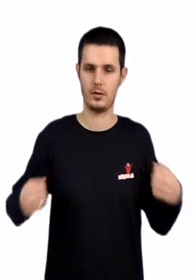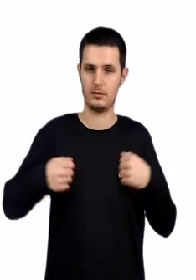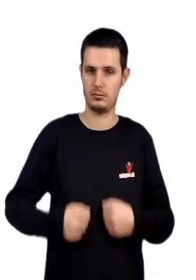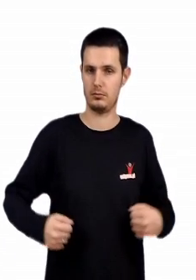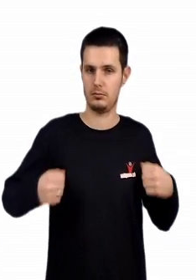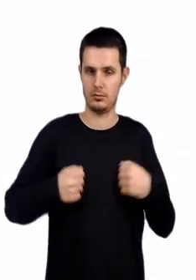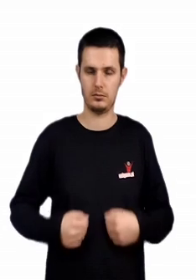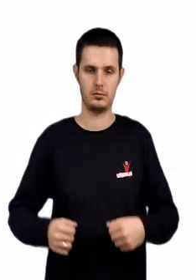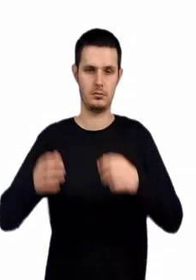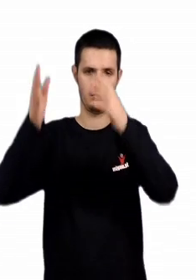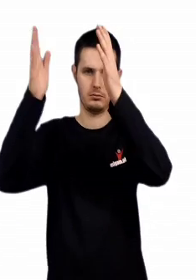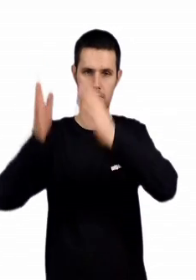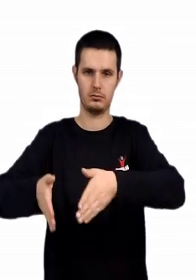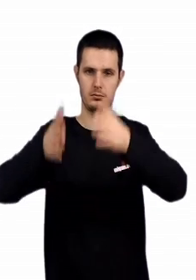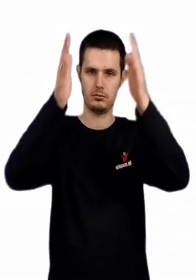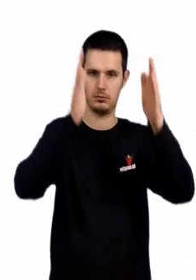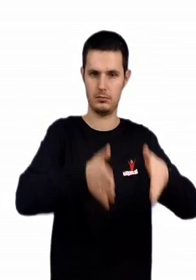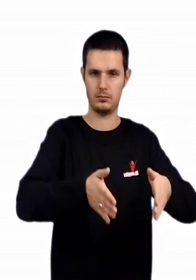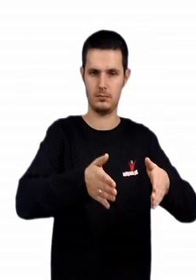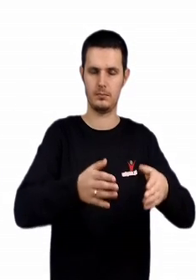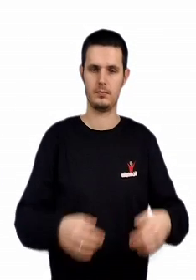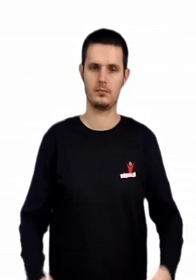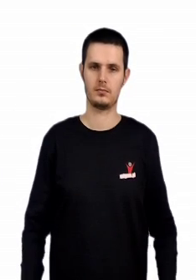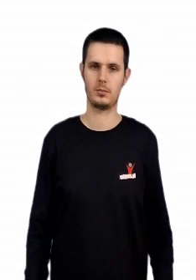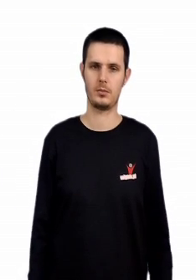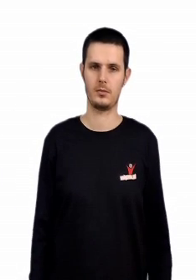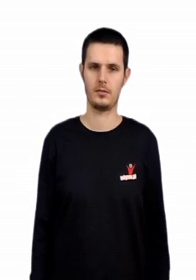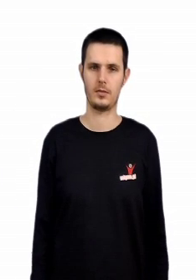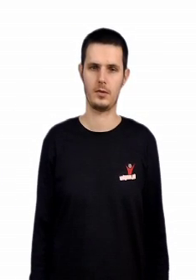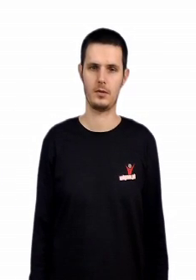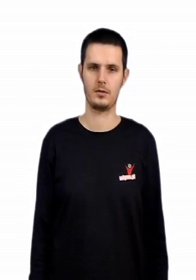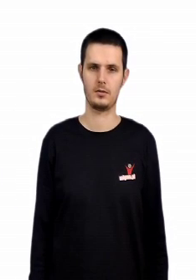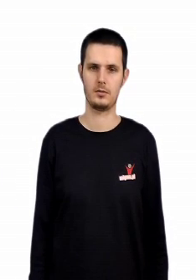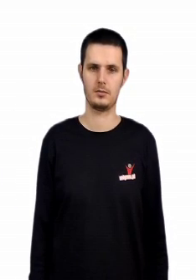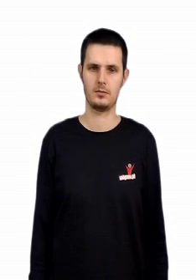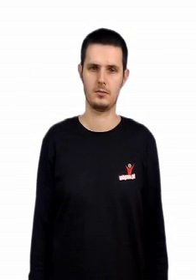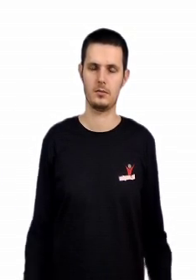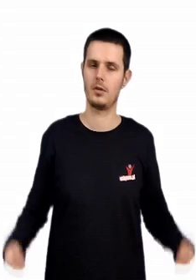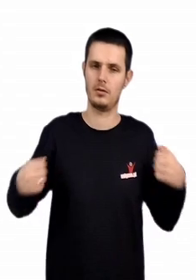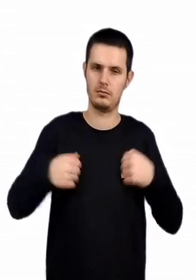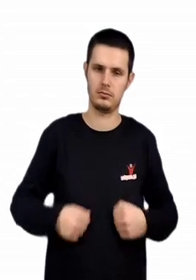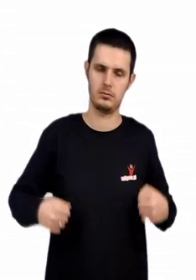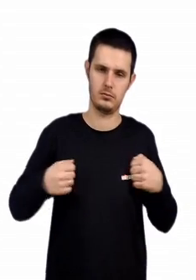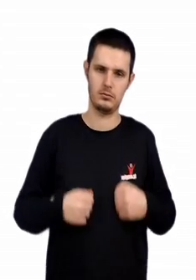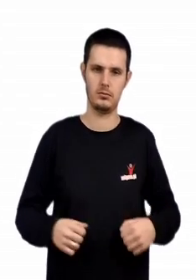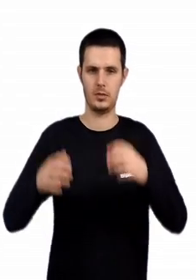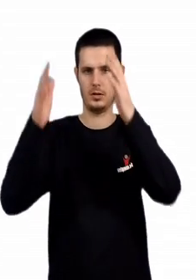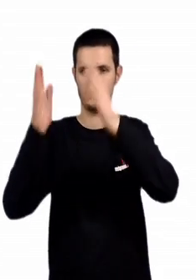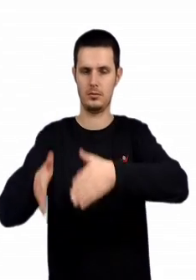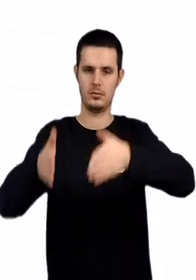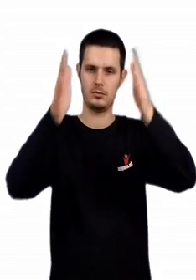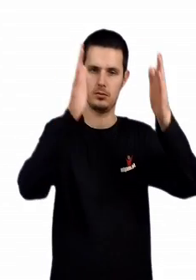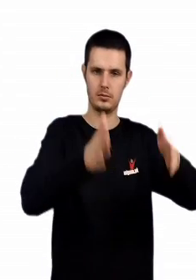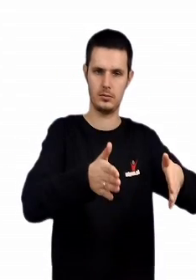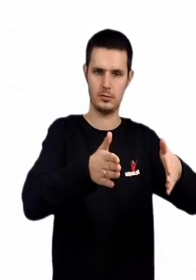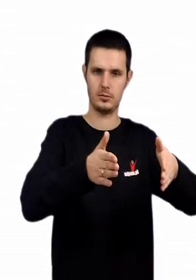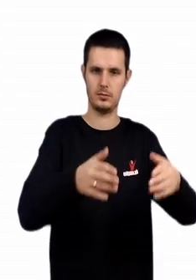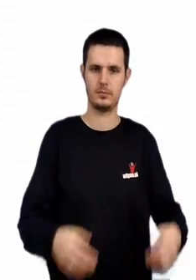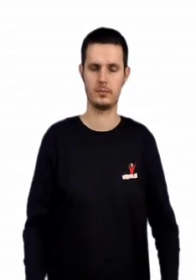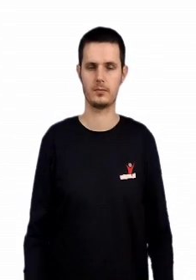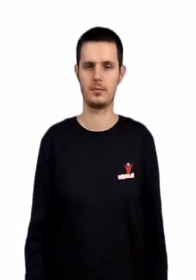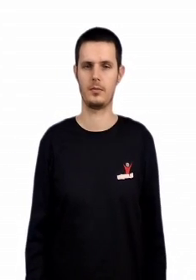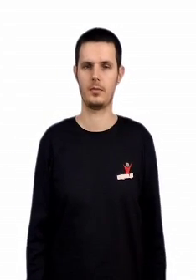PRZYMIERZALNIE